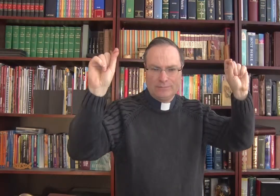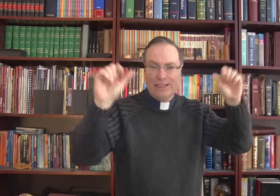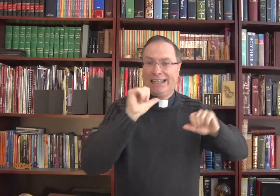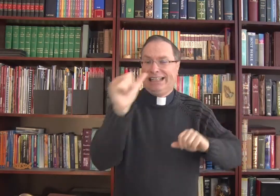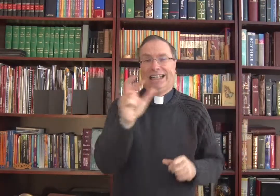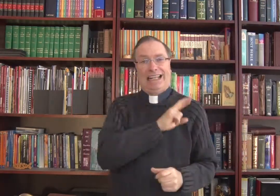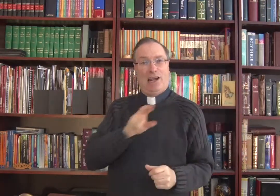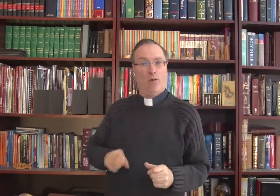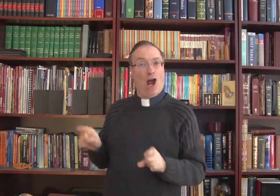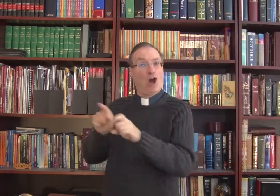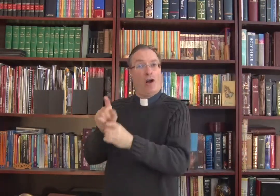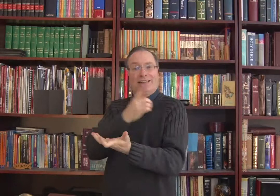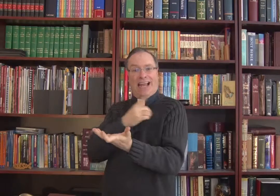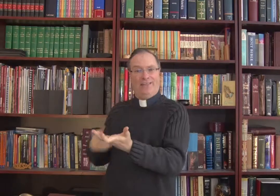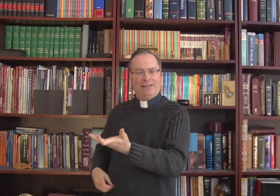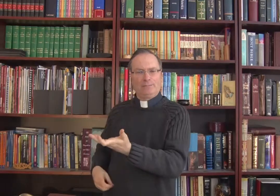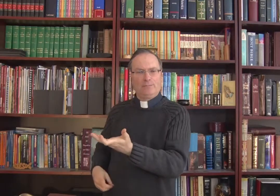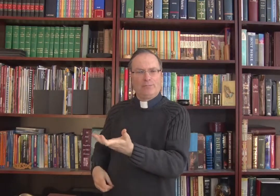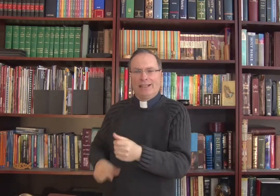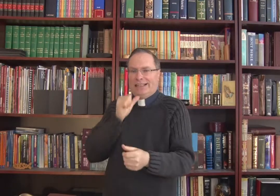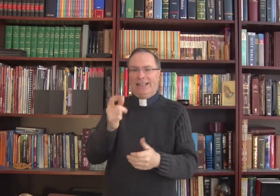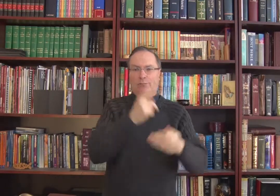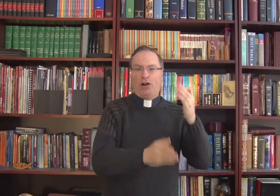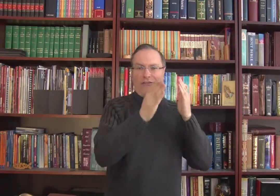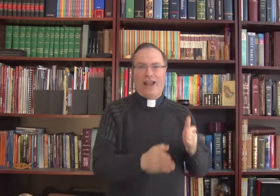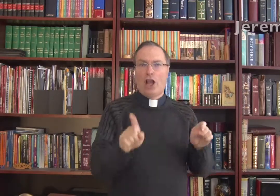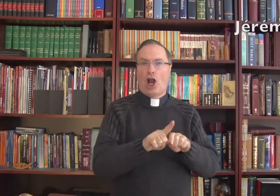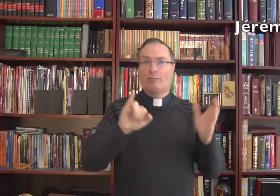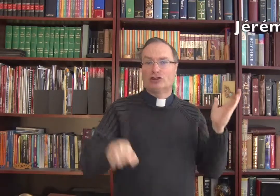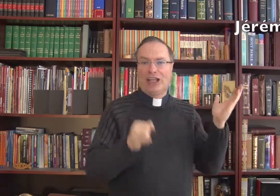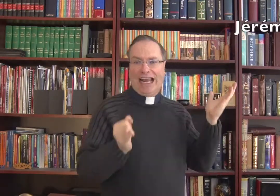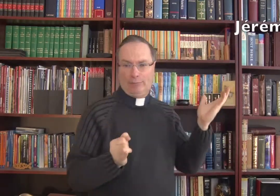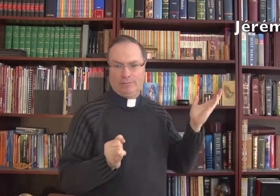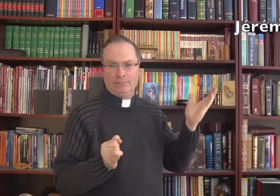ni les rois comme David, ni les prophètes comme Jérémie,